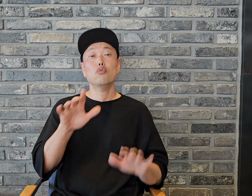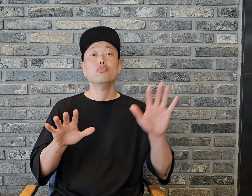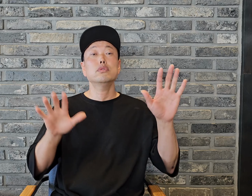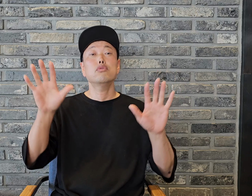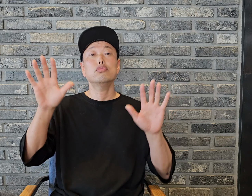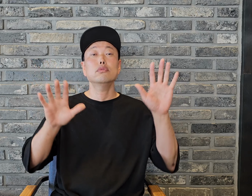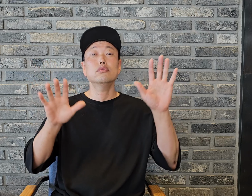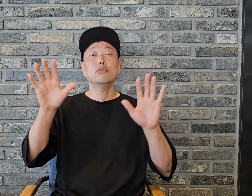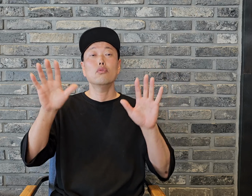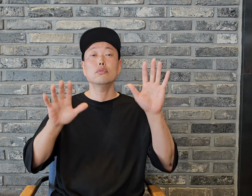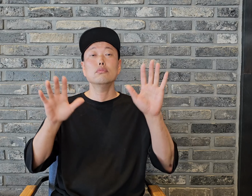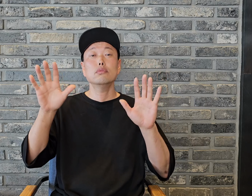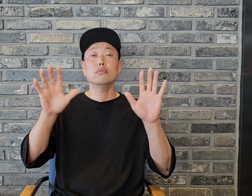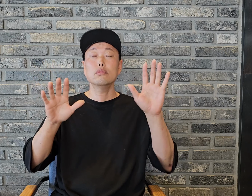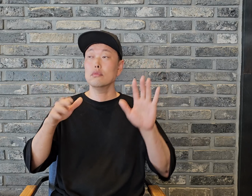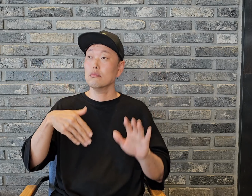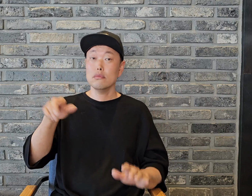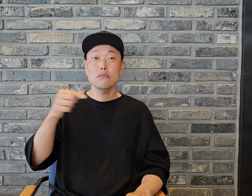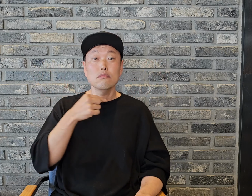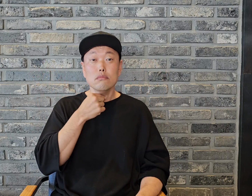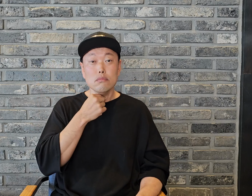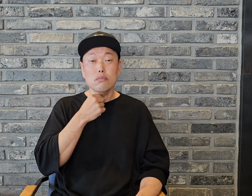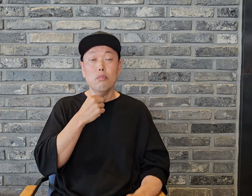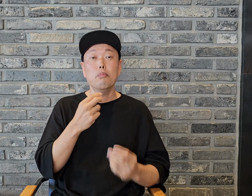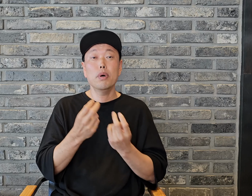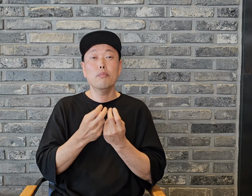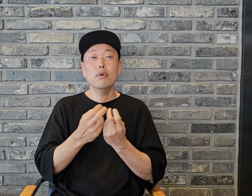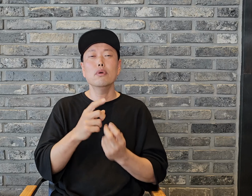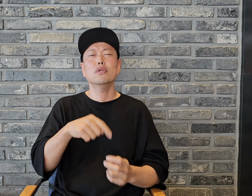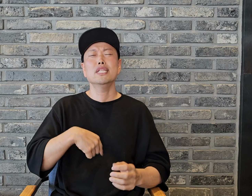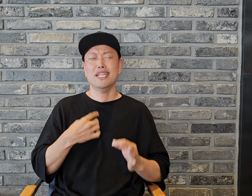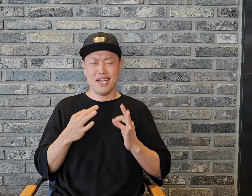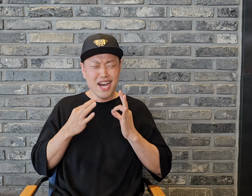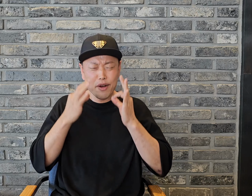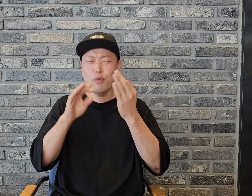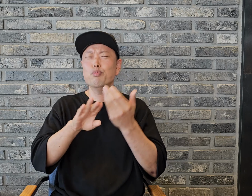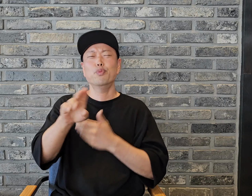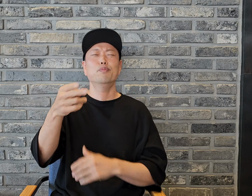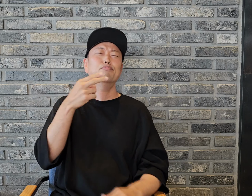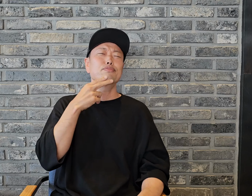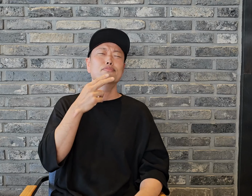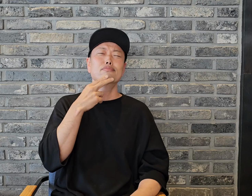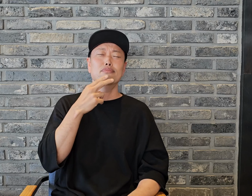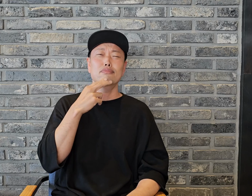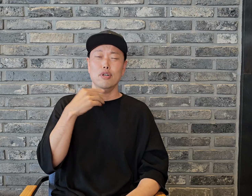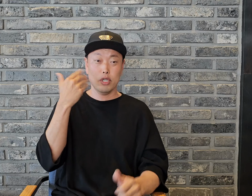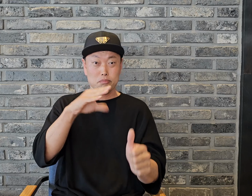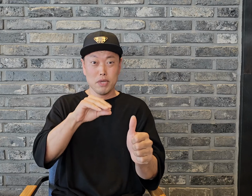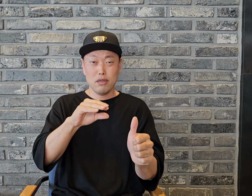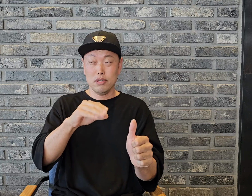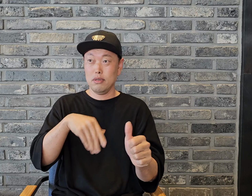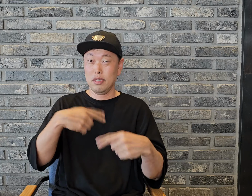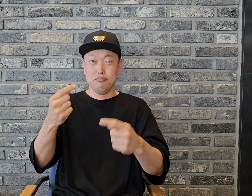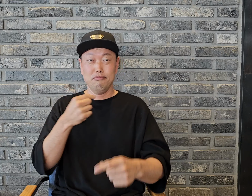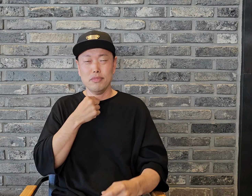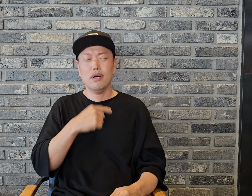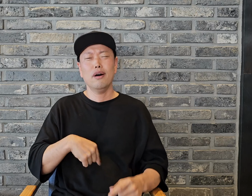La única manera de mejorar en la interpretación oral o en la interpretación es trabajando duro. Si alguien quiere aparecer en un programa de transmisión,